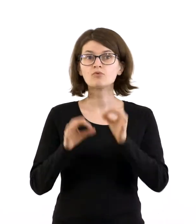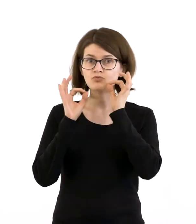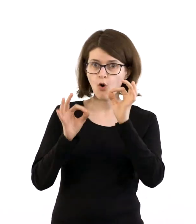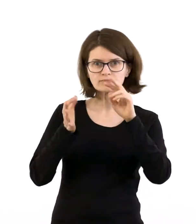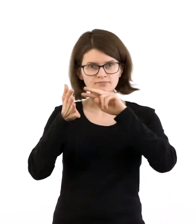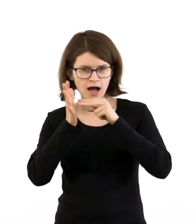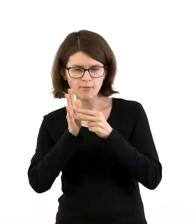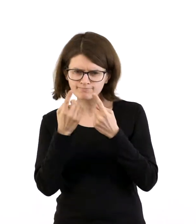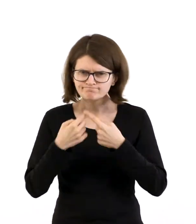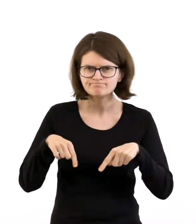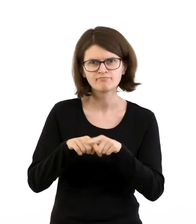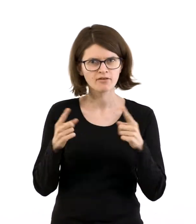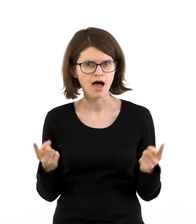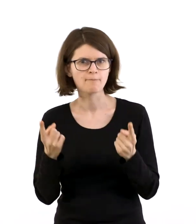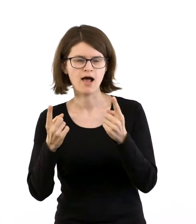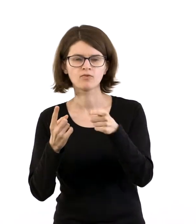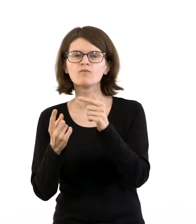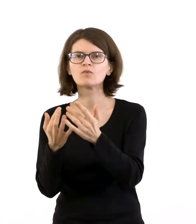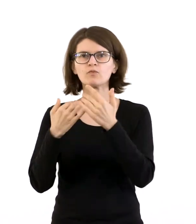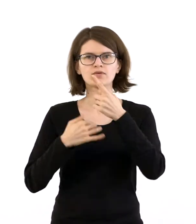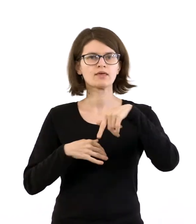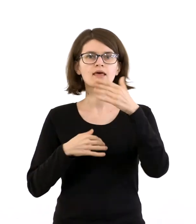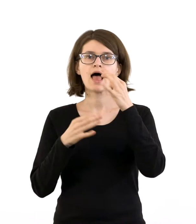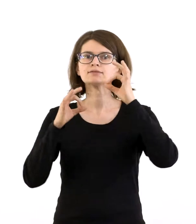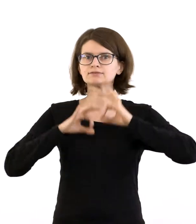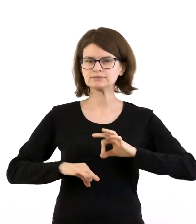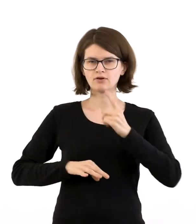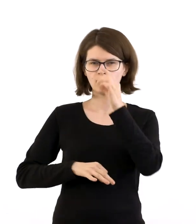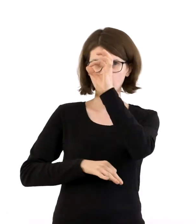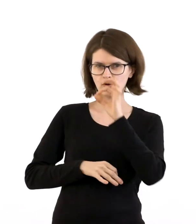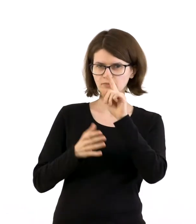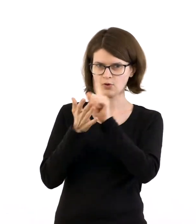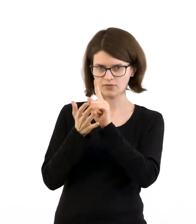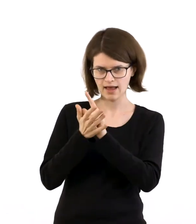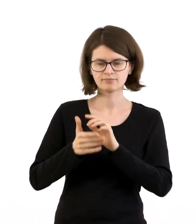Decyduje bowiem o wysokości środków finansowych, jakie organizacja pozyska z 1% podatku.